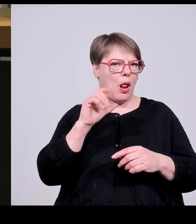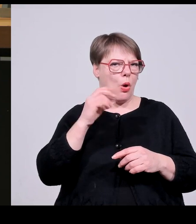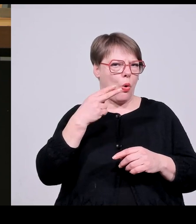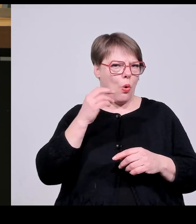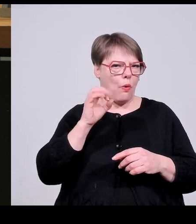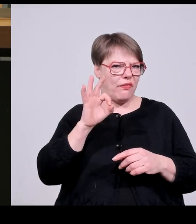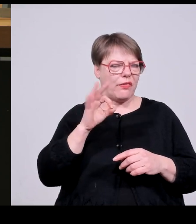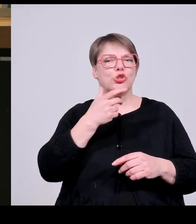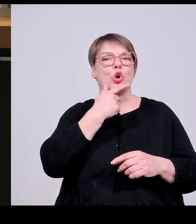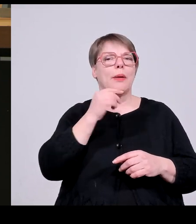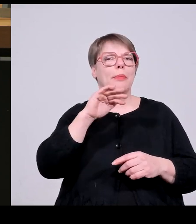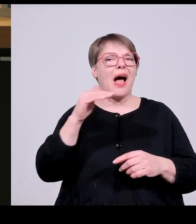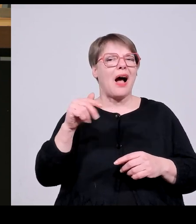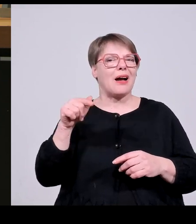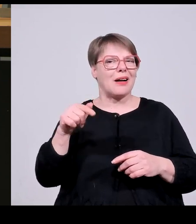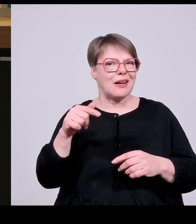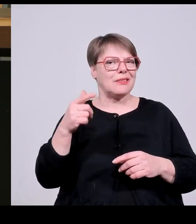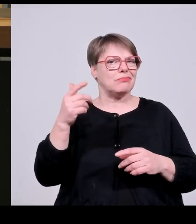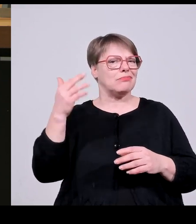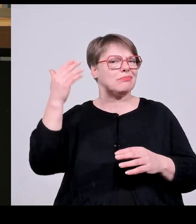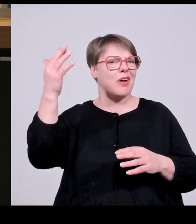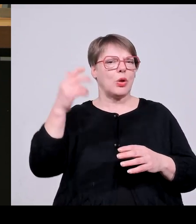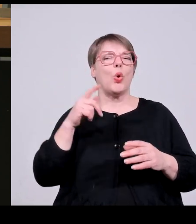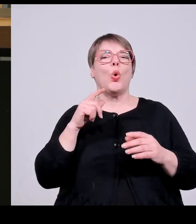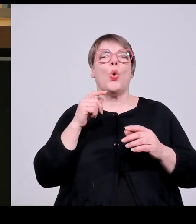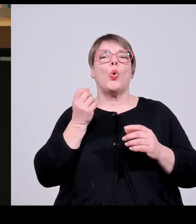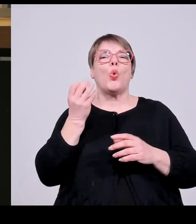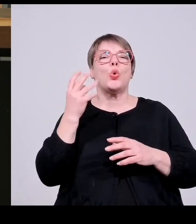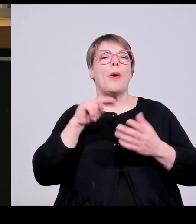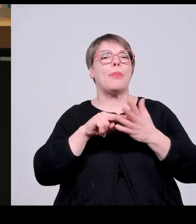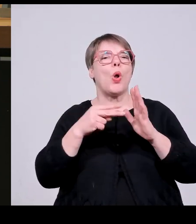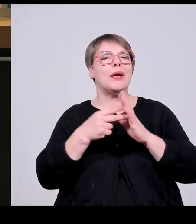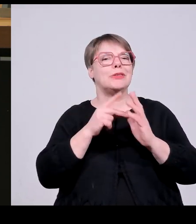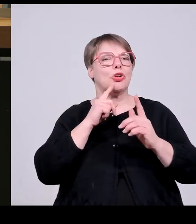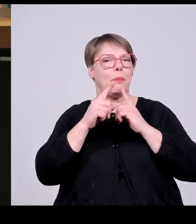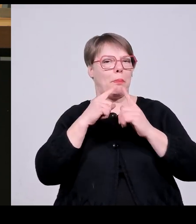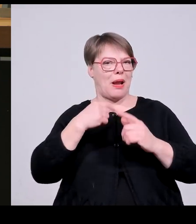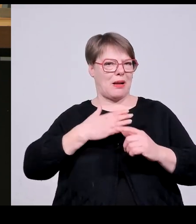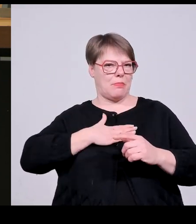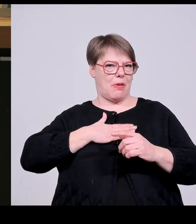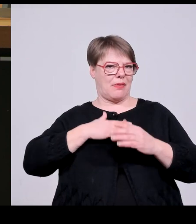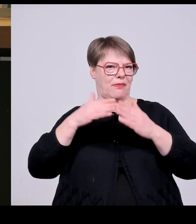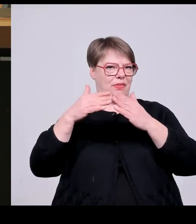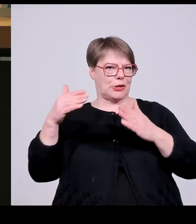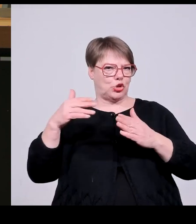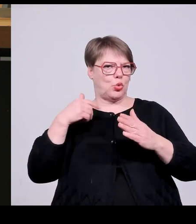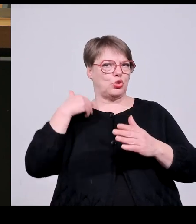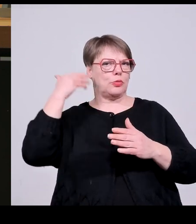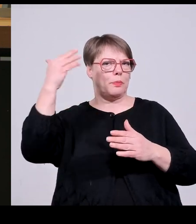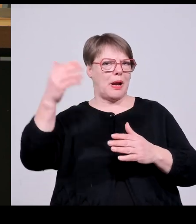Nach der Enquetekommission des Bundestags, dem Olympia Modell und den Bibliotheken Entwicklungsplan bekennt sich